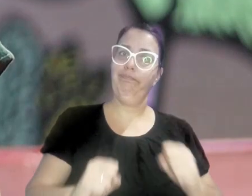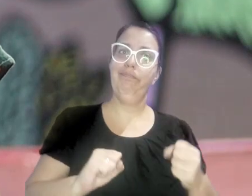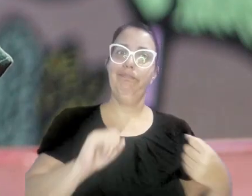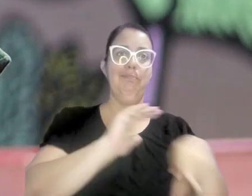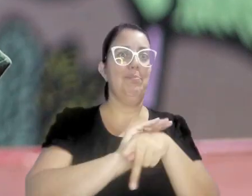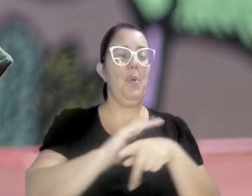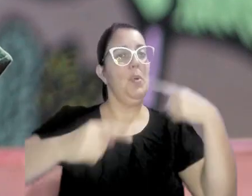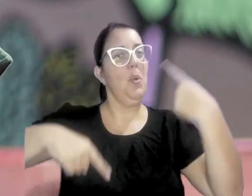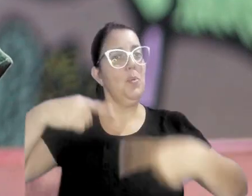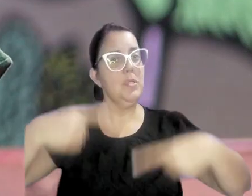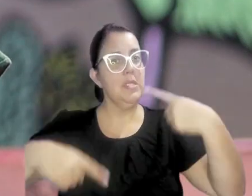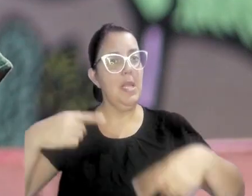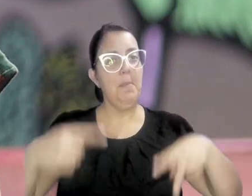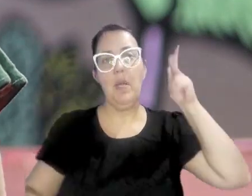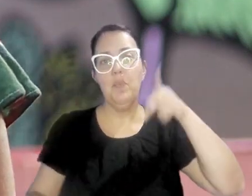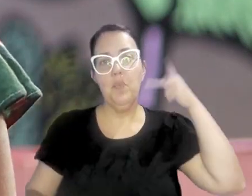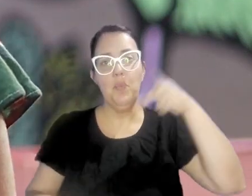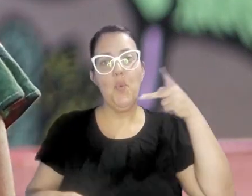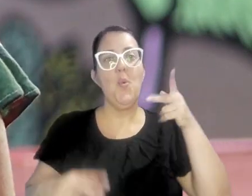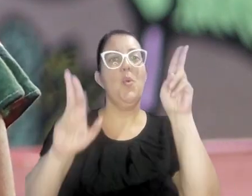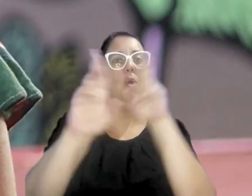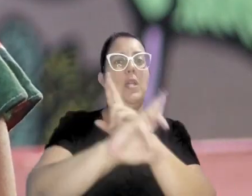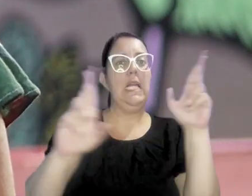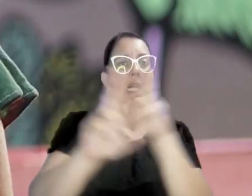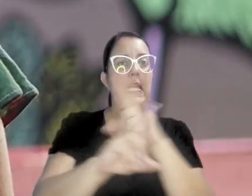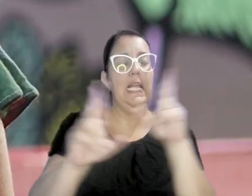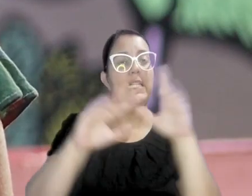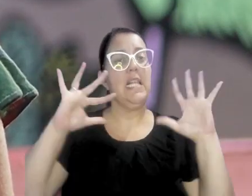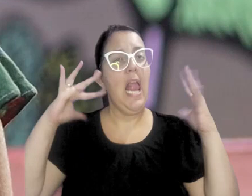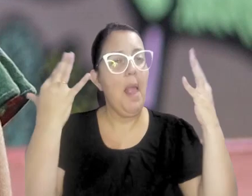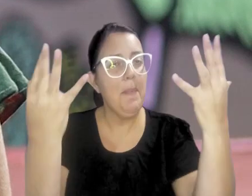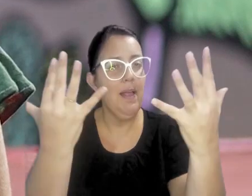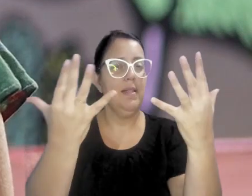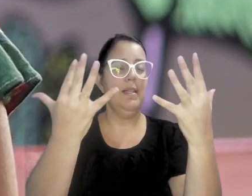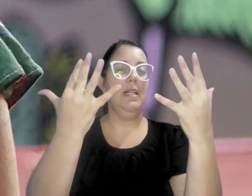o debate público relacionado aos patamares ambientais